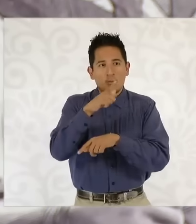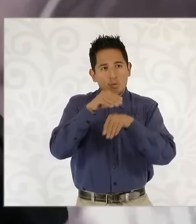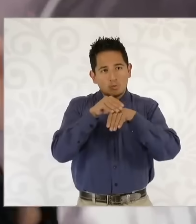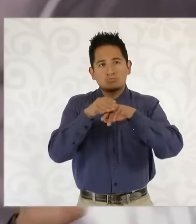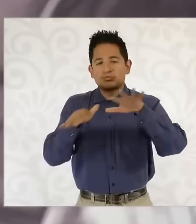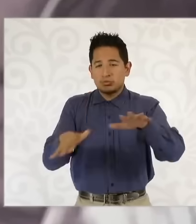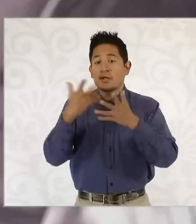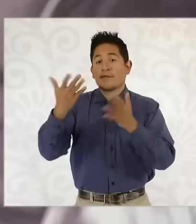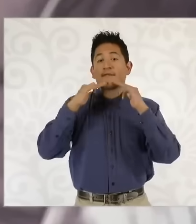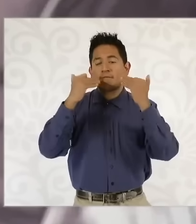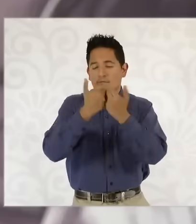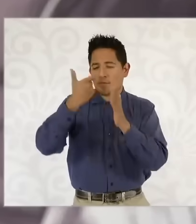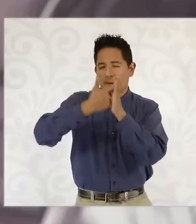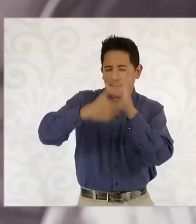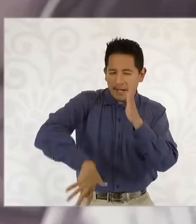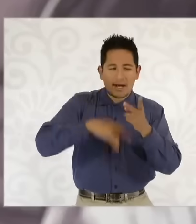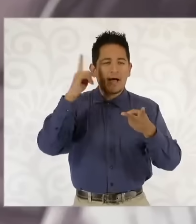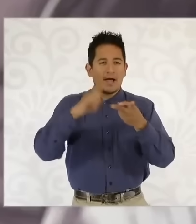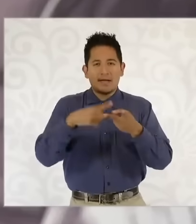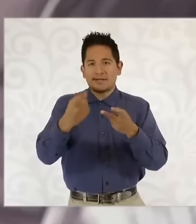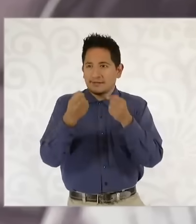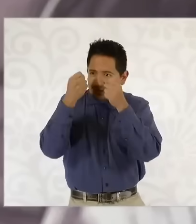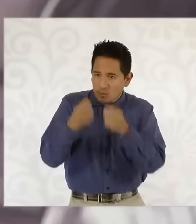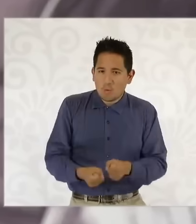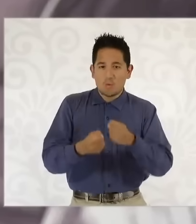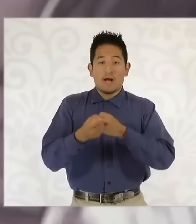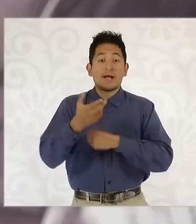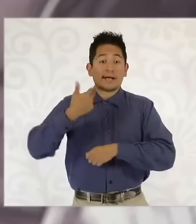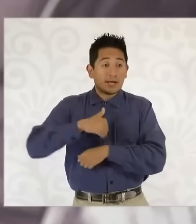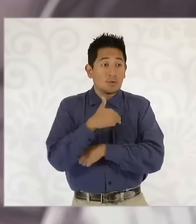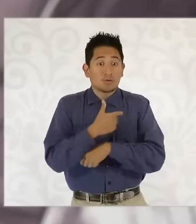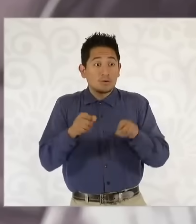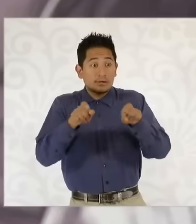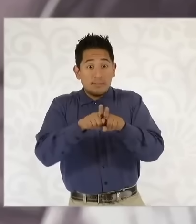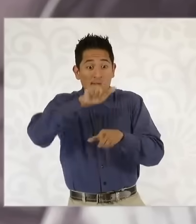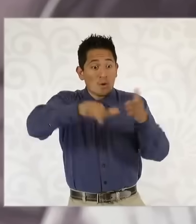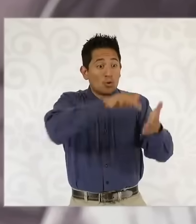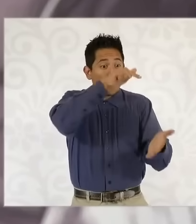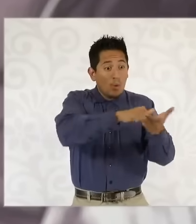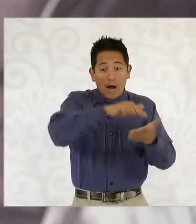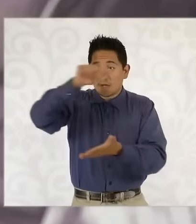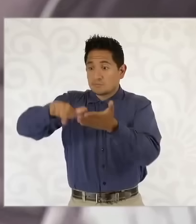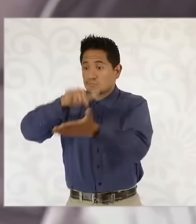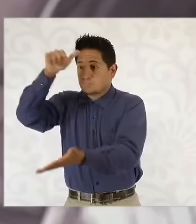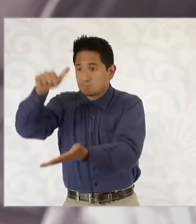de todas las actividades económicas, conectar además zonas con potencial en recursos renovables